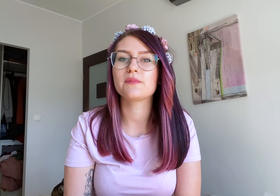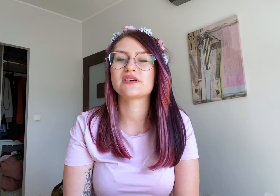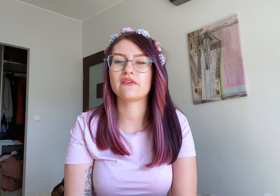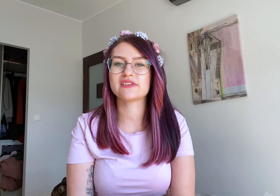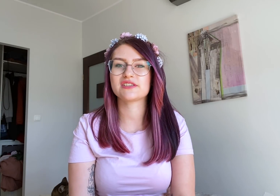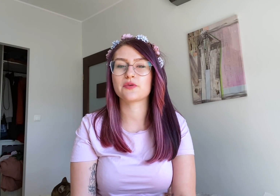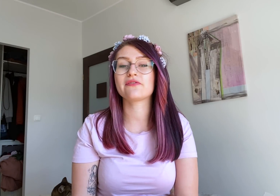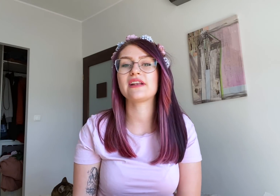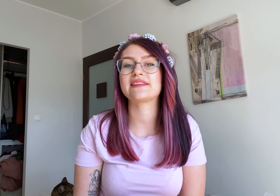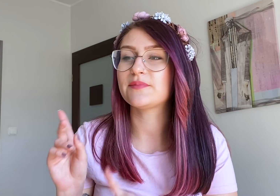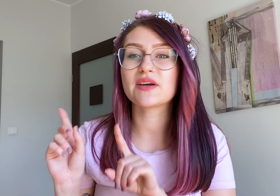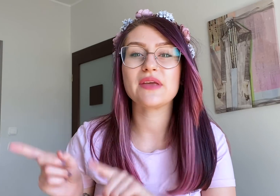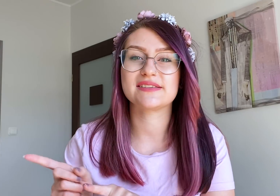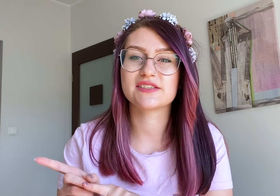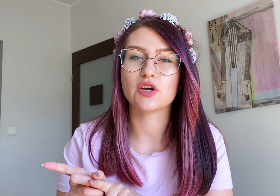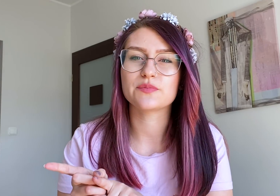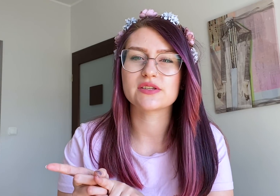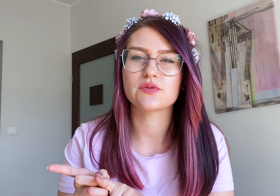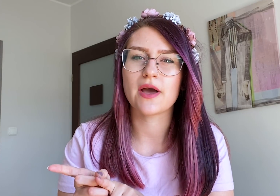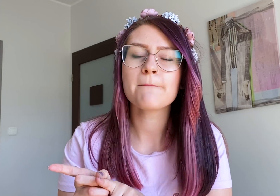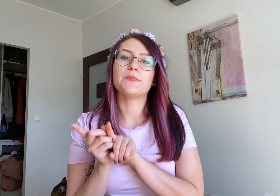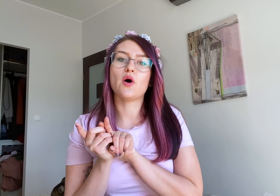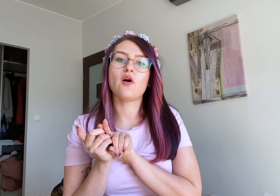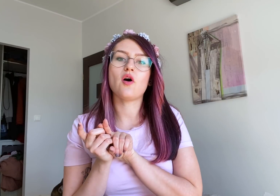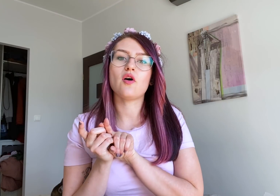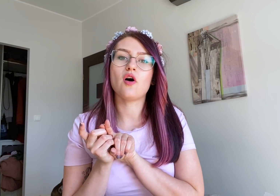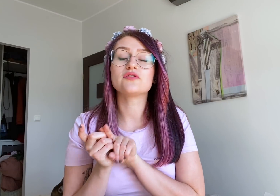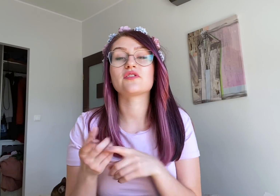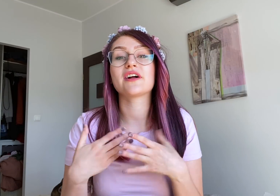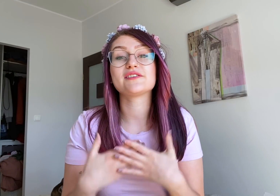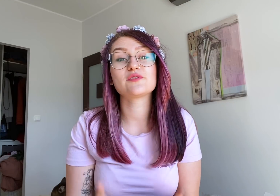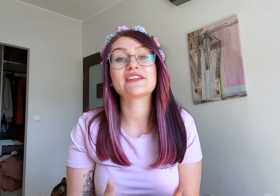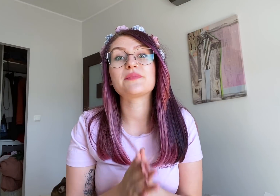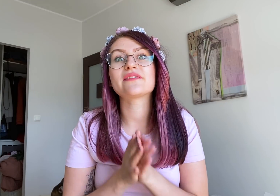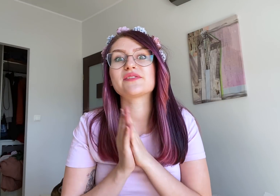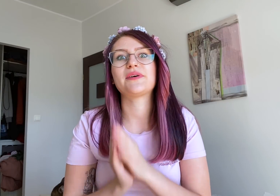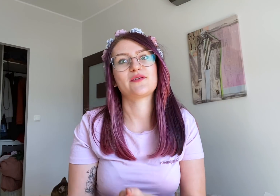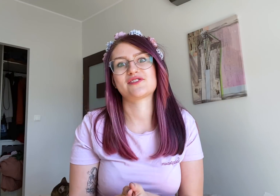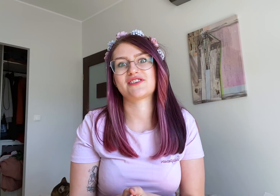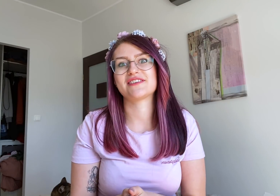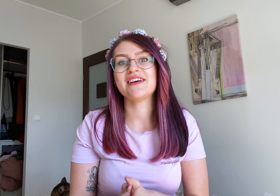obserwować profile tamtych miejsc, gdzie on pracuje, bo on organizuje naprawdę wspaniałe rzeczy.